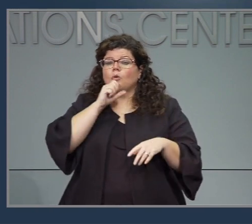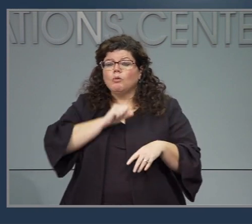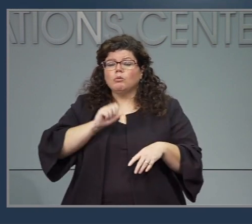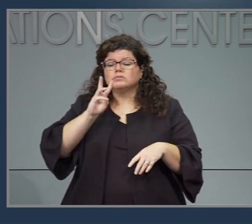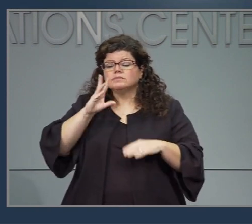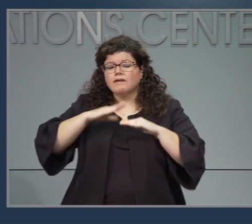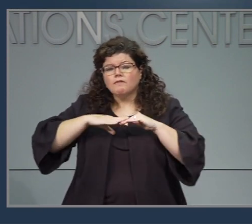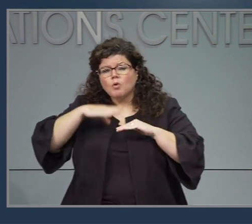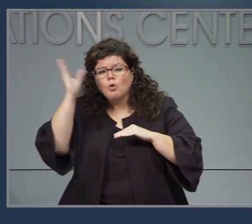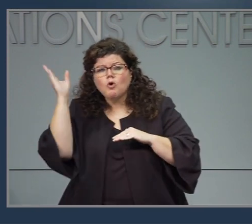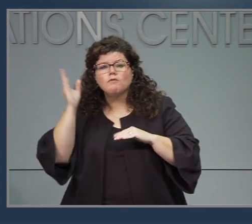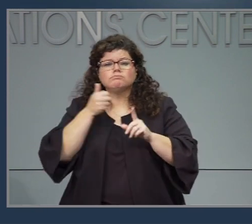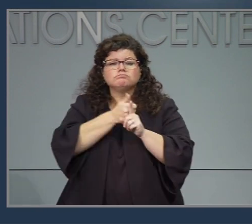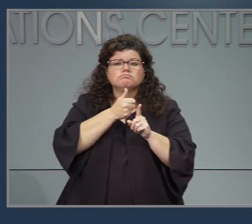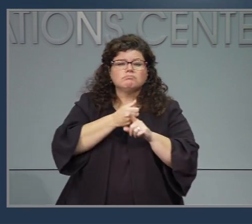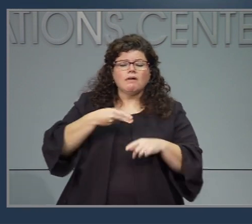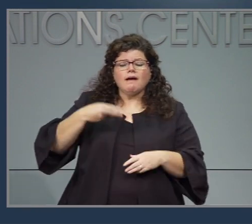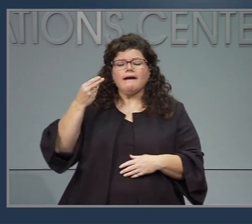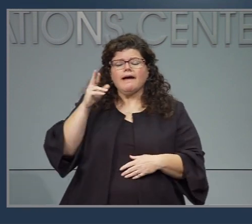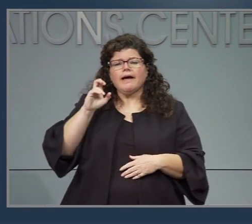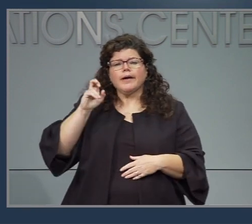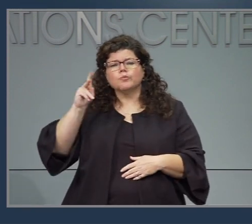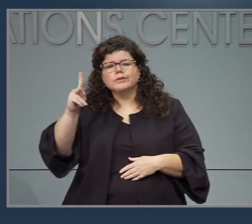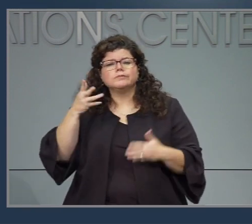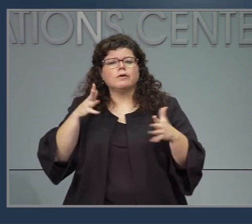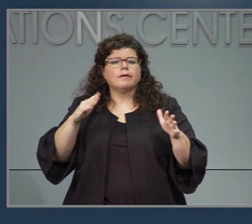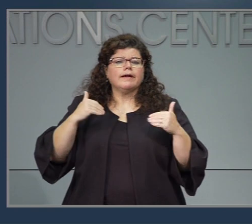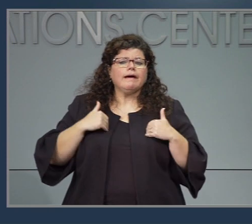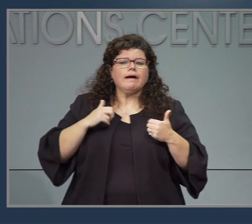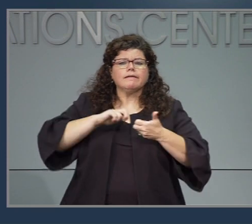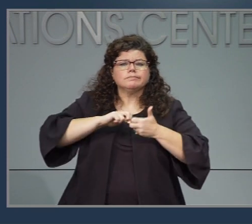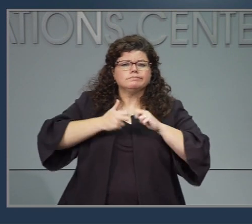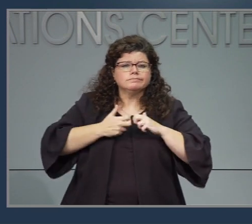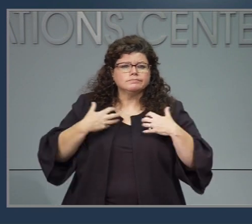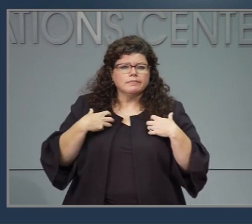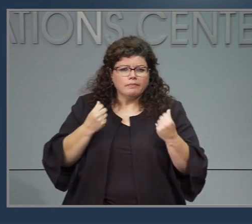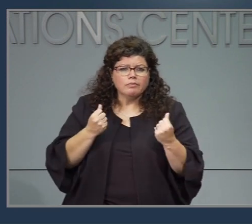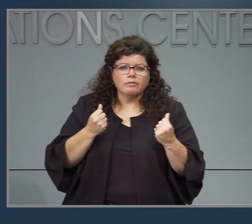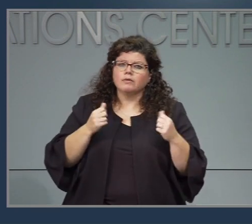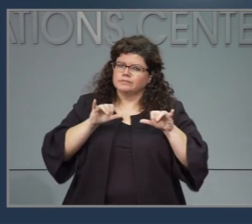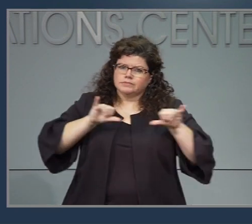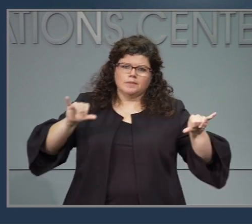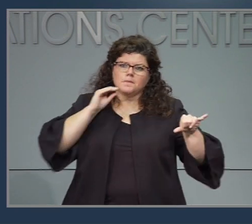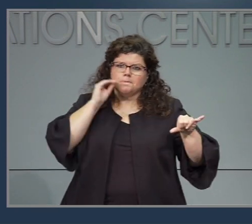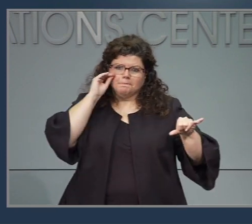para aquellos que tienen más de sesenta y cinco años y aquellos con riesgos de salud les instamos que sean responsables